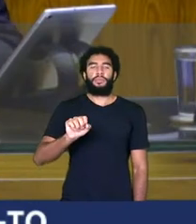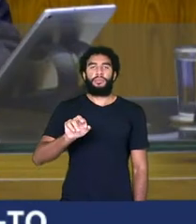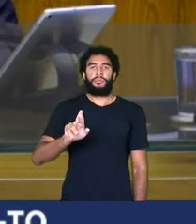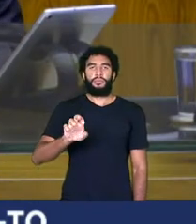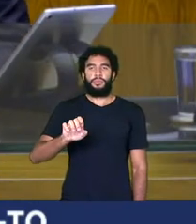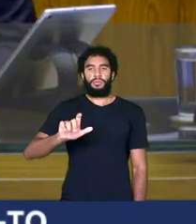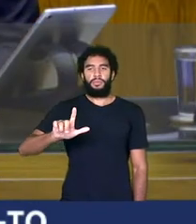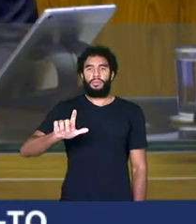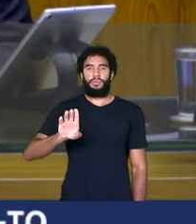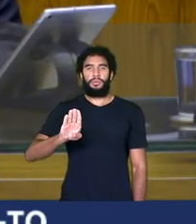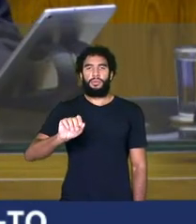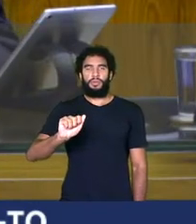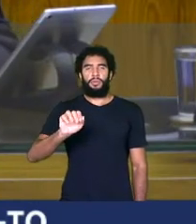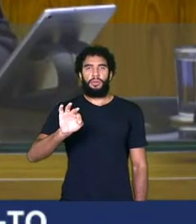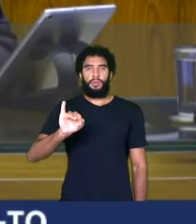OBRIGADO, PROFESSOR ISRAEL BATISTA, REPRESENTANDO O